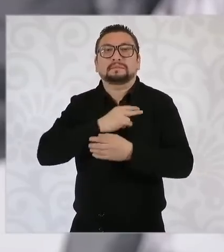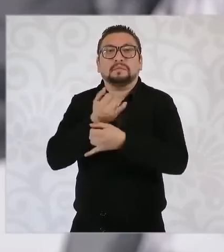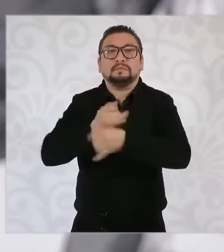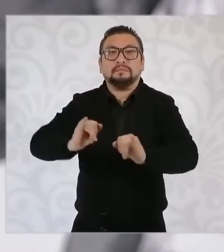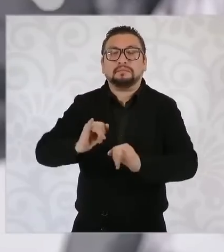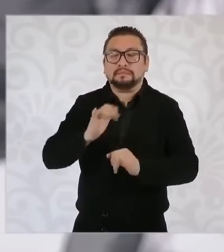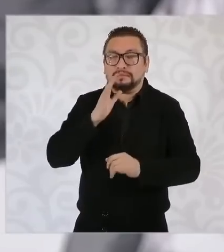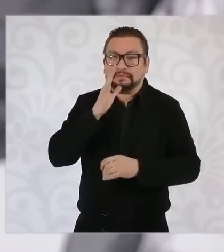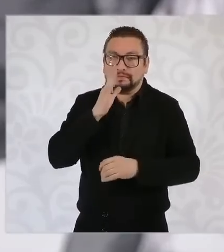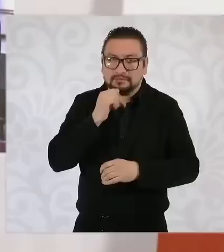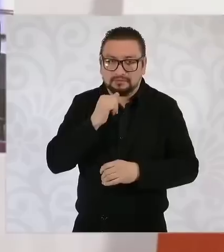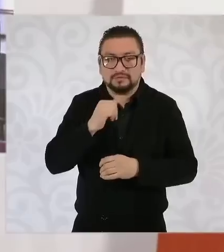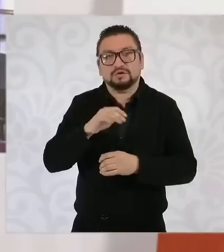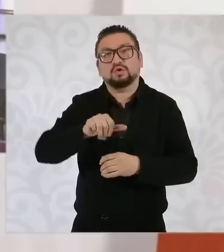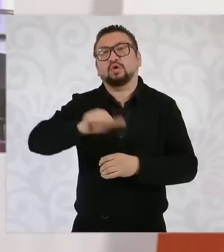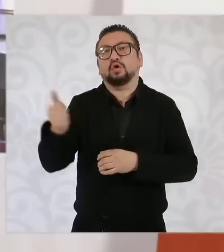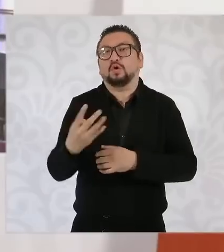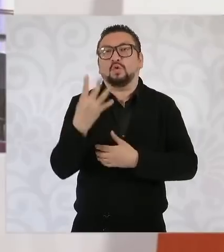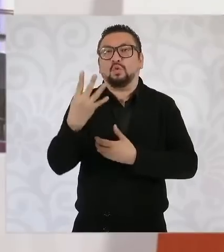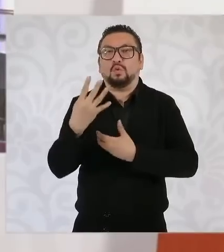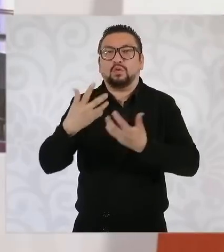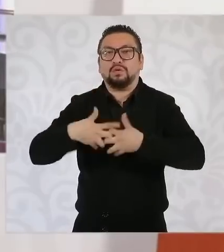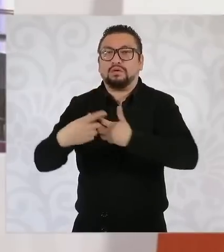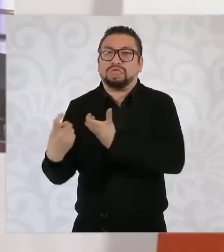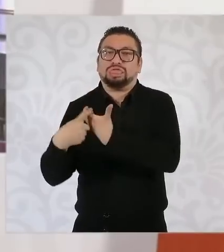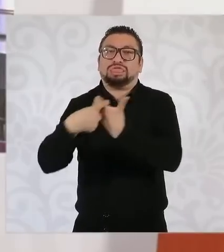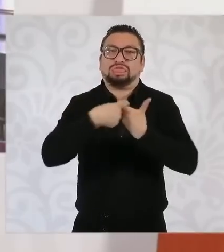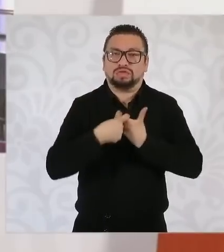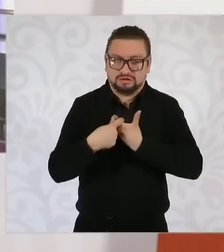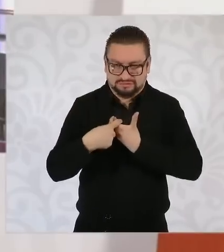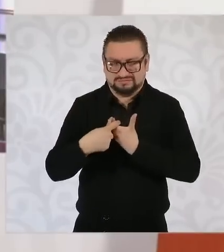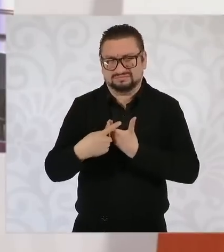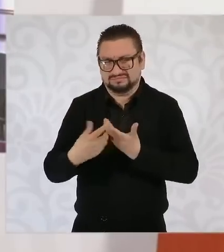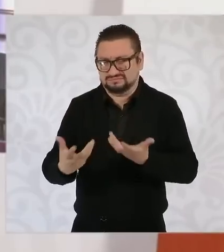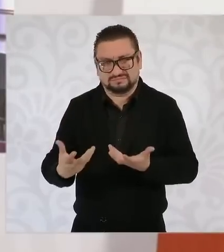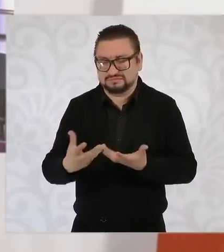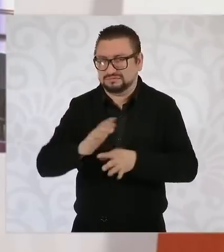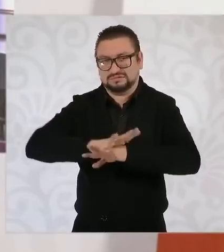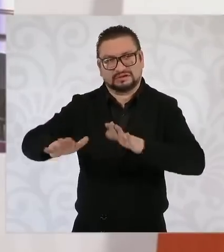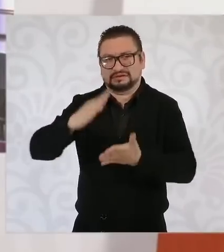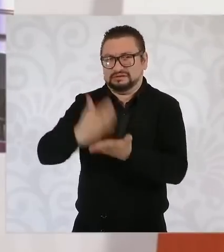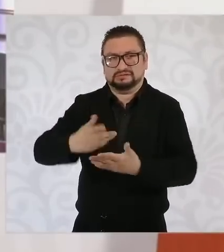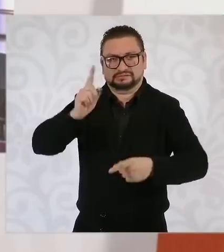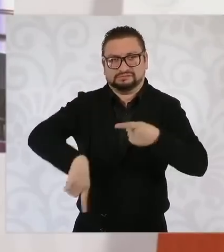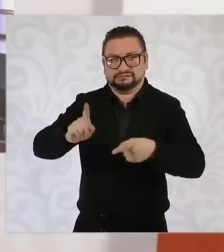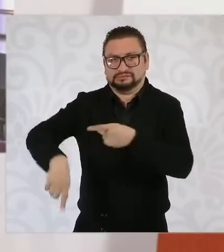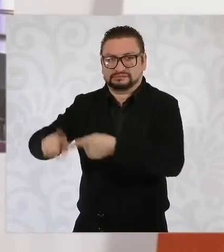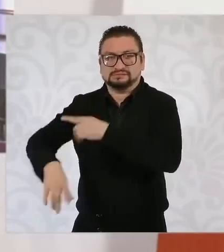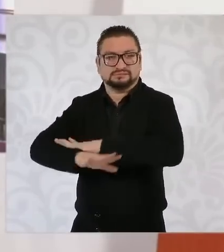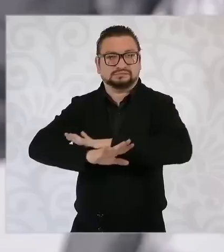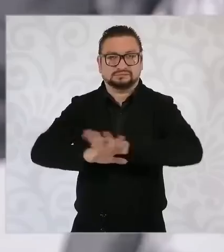y las cuatro filiales y y y las cuatro filiales que tenían esto quiere decir que con la que con